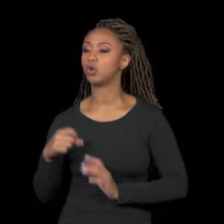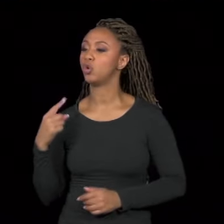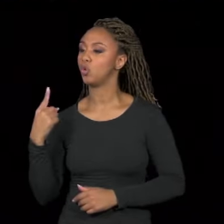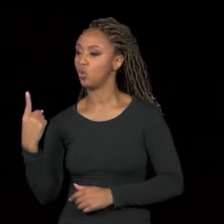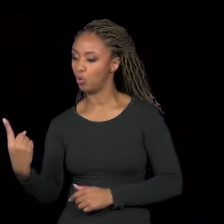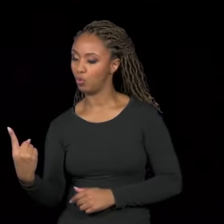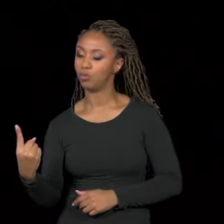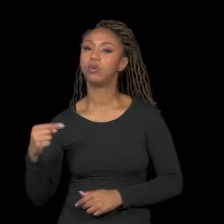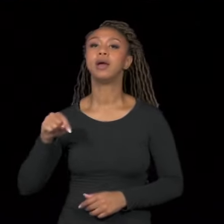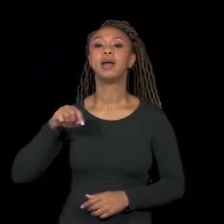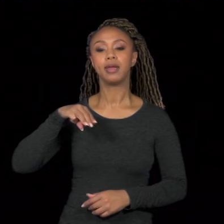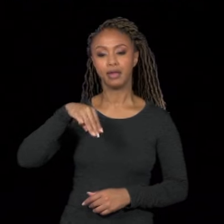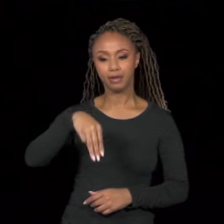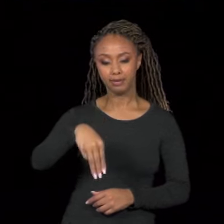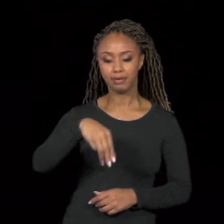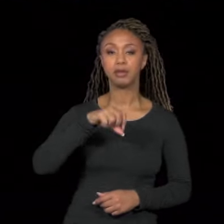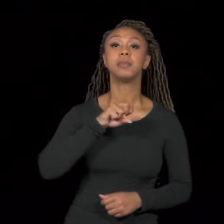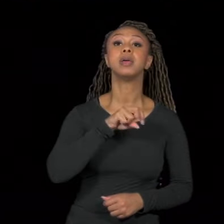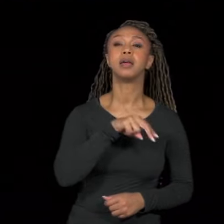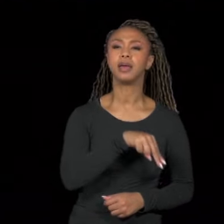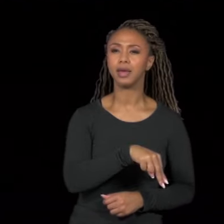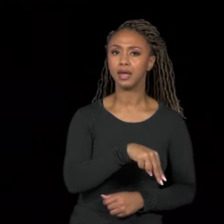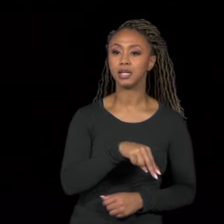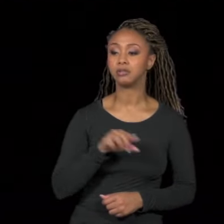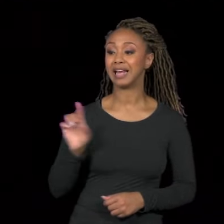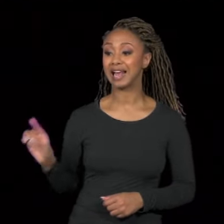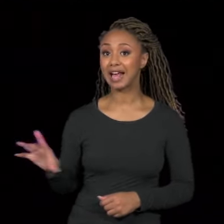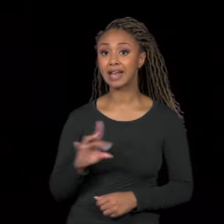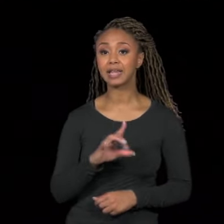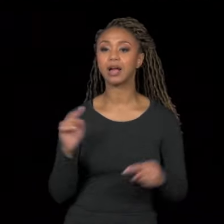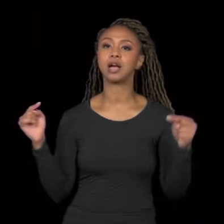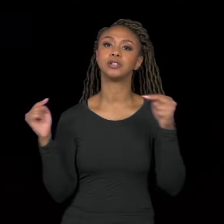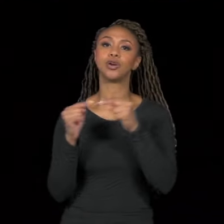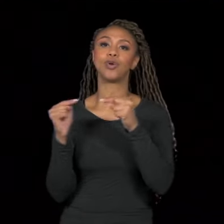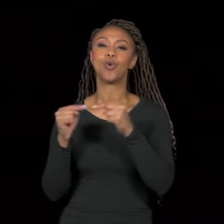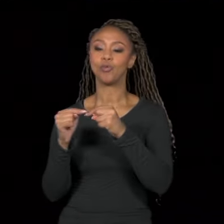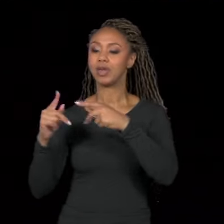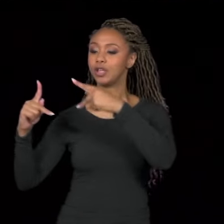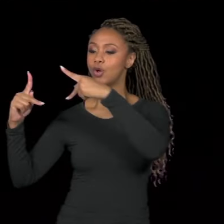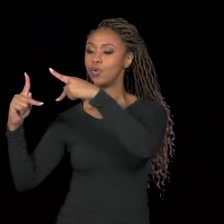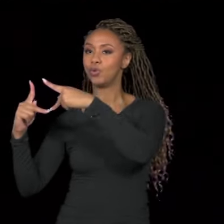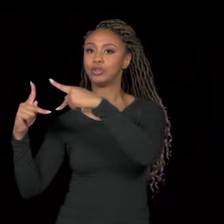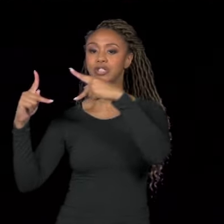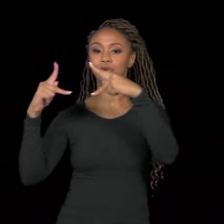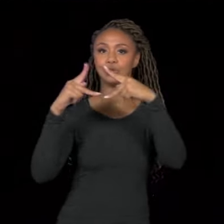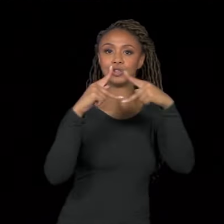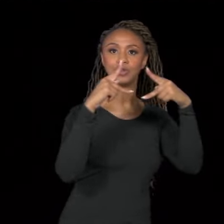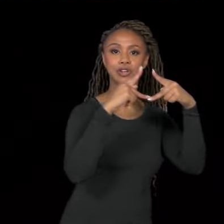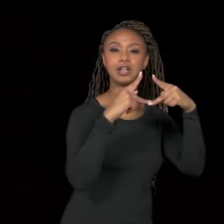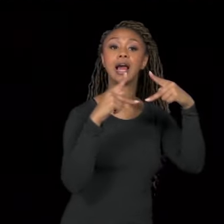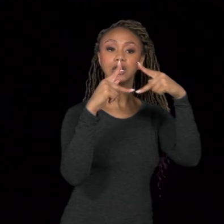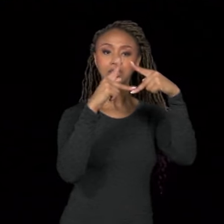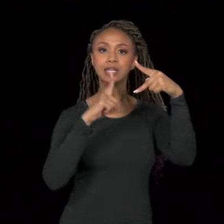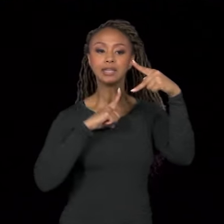É ASSIM QUE A GENTE REPRESENTA, FAZ ANOTAÇÃO LÁ NO DIAGRAMA ENTIDADE-RELACIONAMENTO.